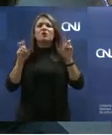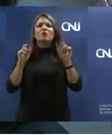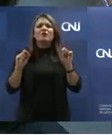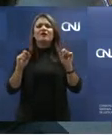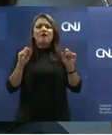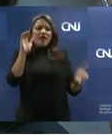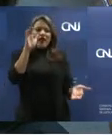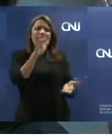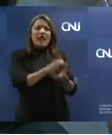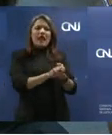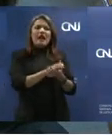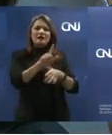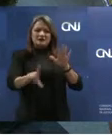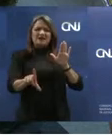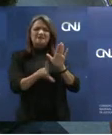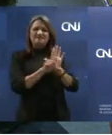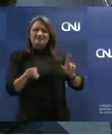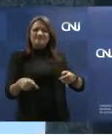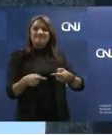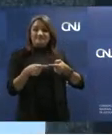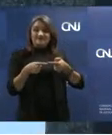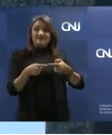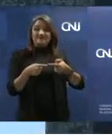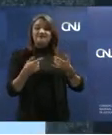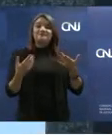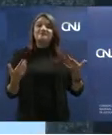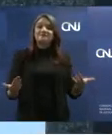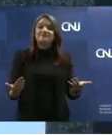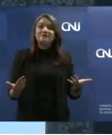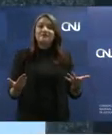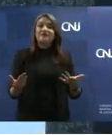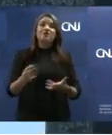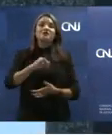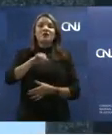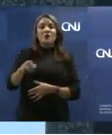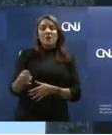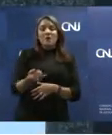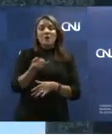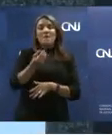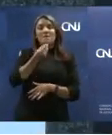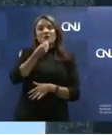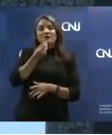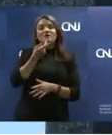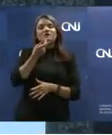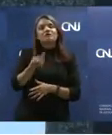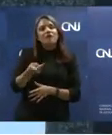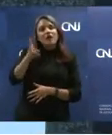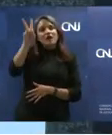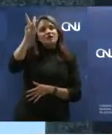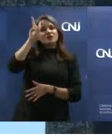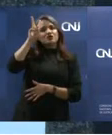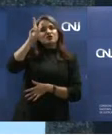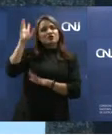e eu tive a oportunidade de contar aqui um pouco da história da minha vida de juiz, na medida em que,